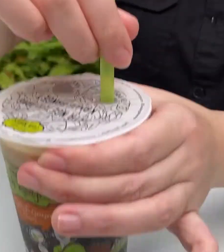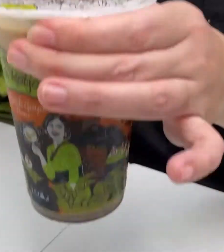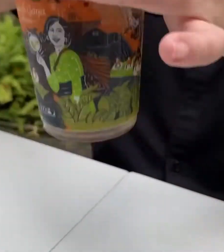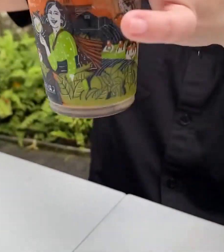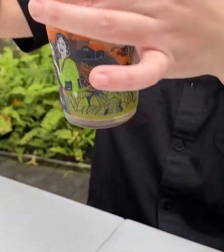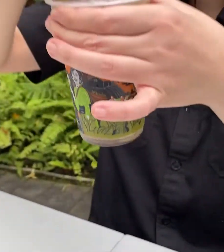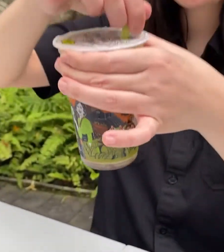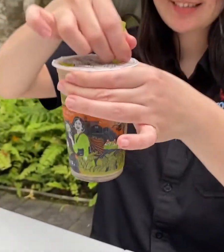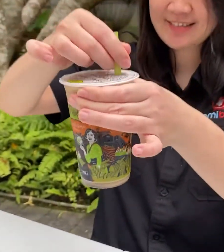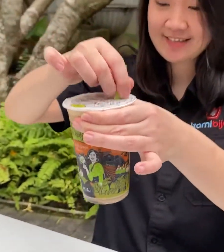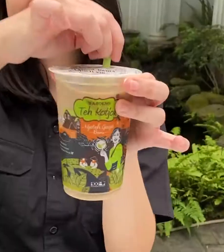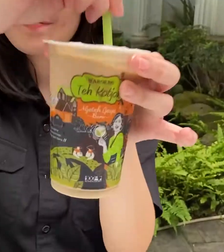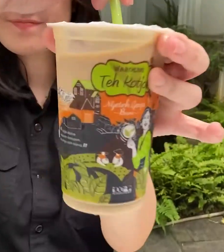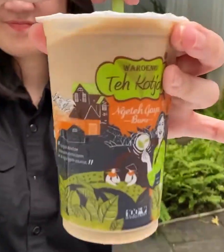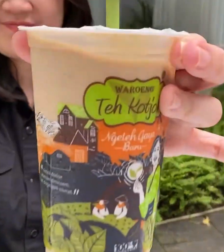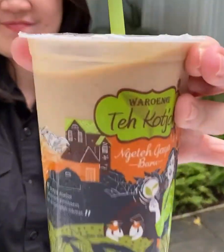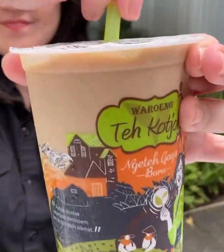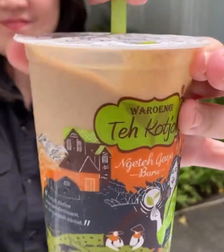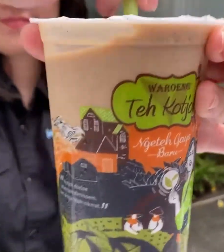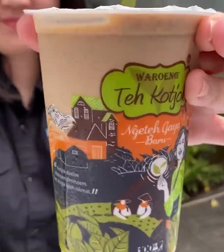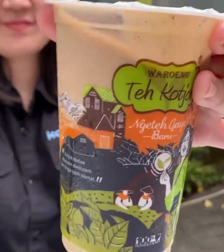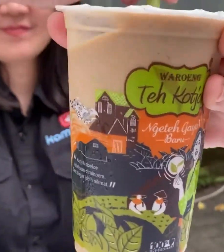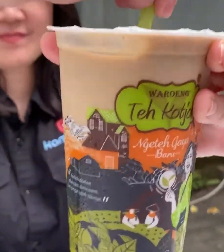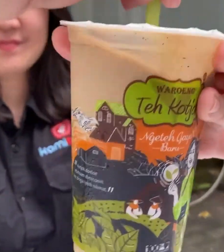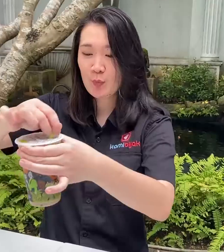Diaduk dulu ya biar merata